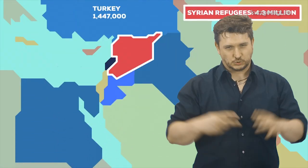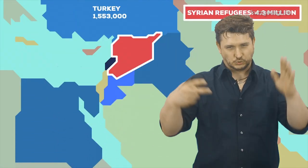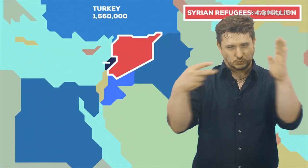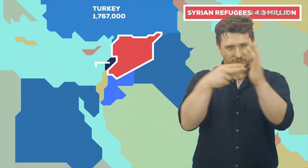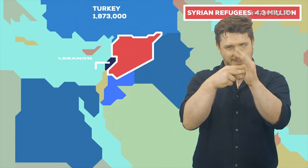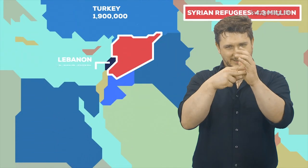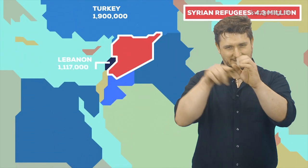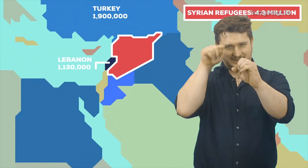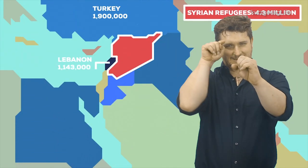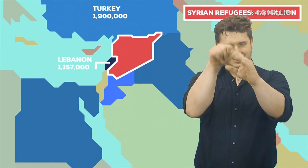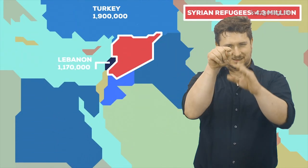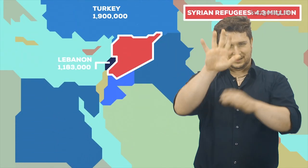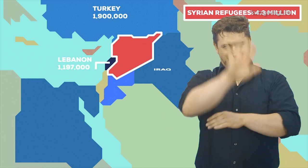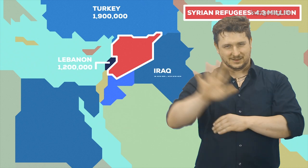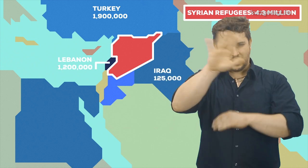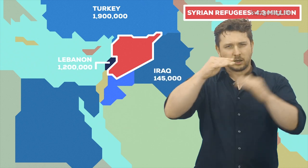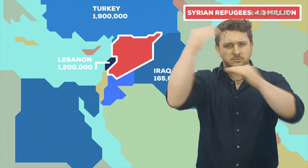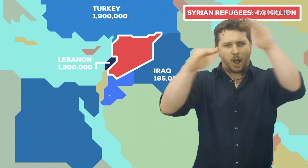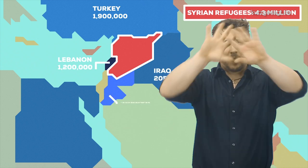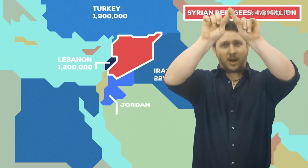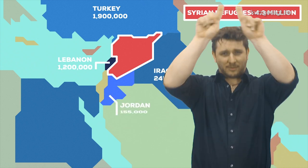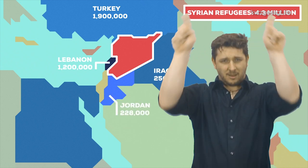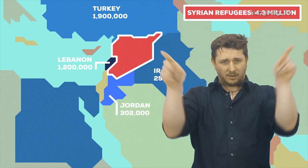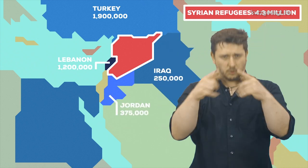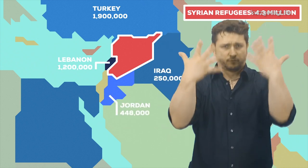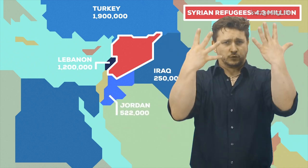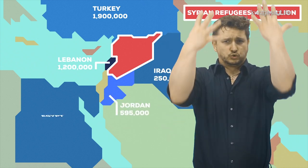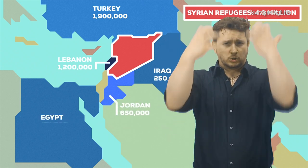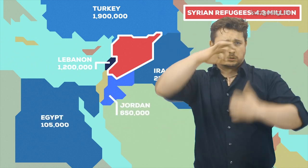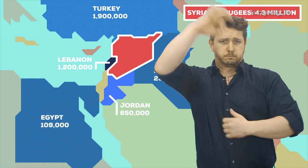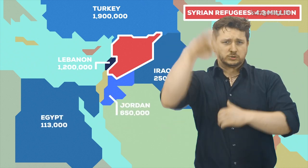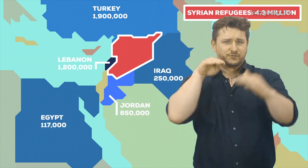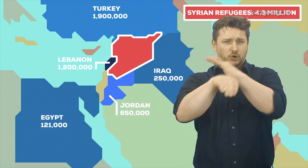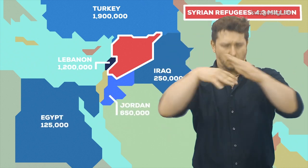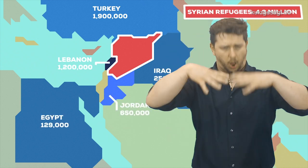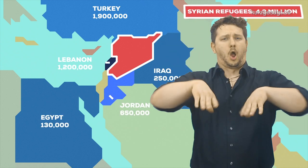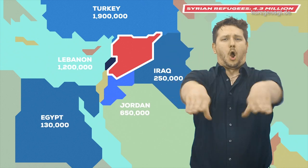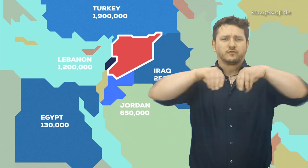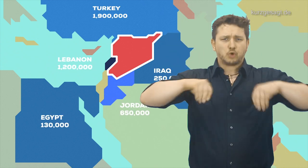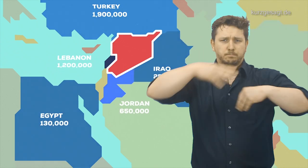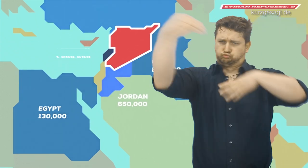95% der Nachbarländer nahmen die syrischen Flüchtlinge auf.